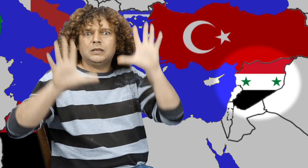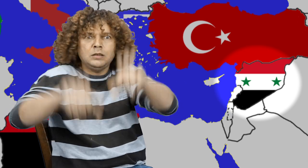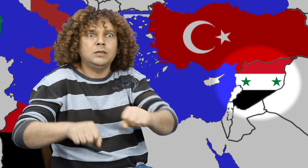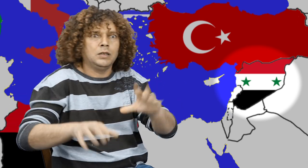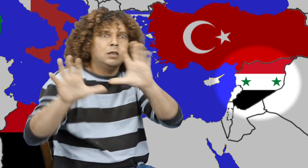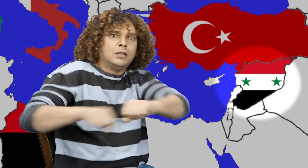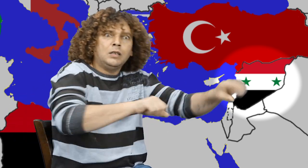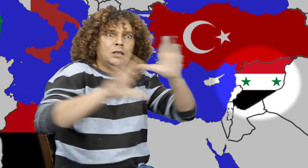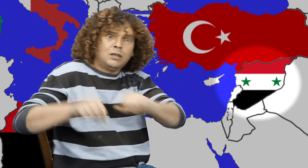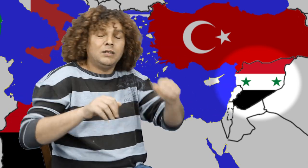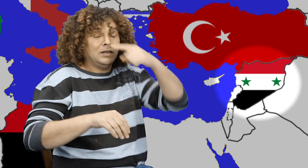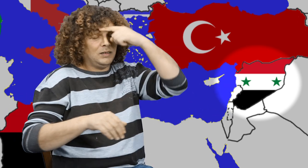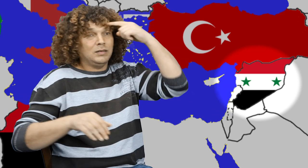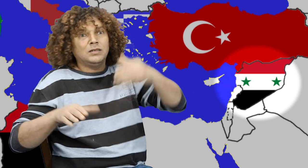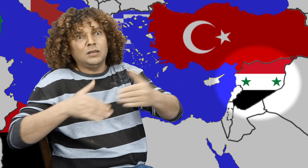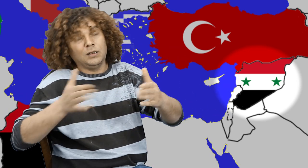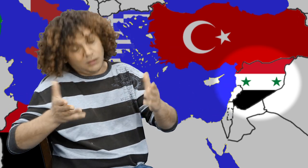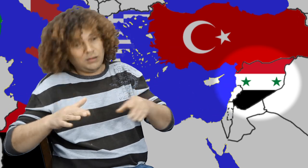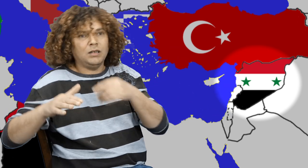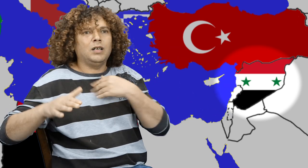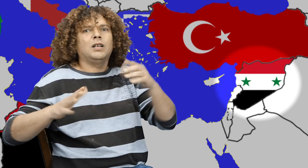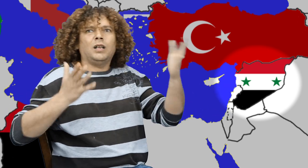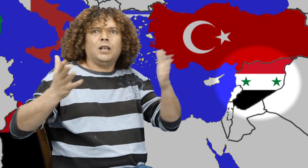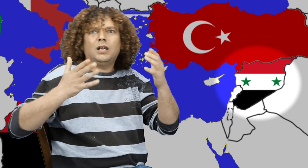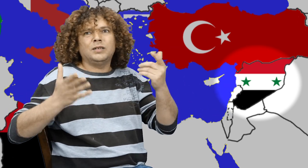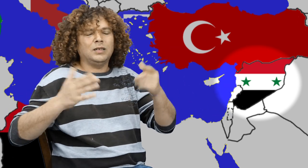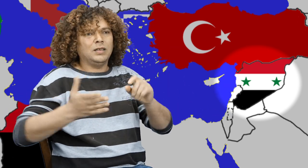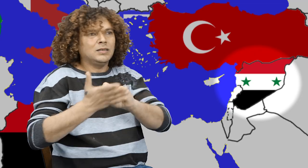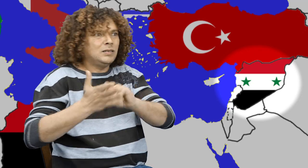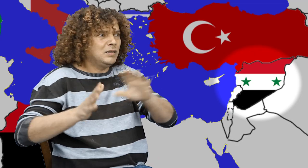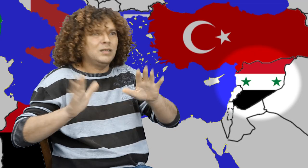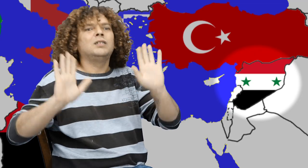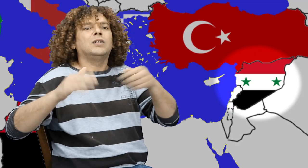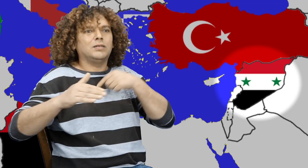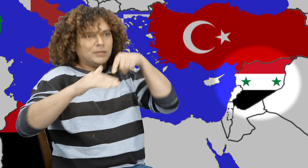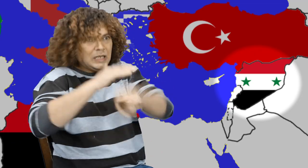Ich hatte jedes Mal Angst, von denen geschnappt zu werden. Darum bin ich geflohen.